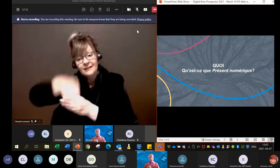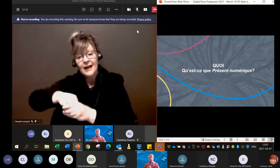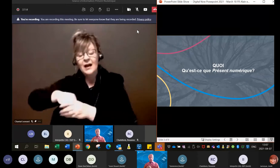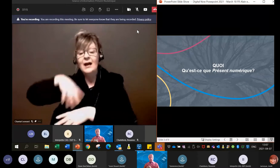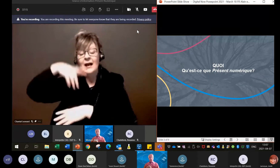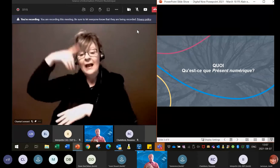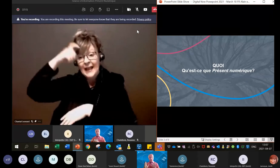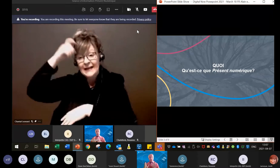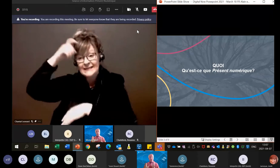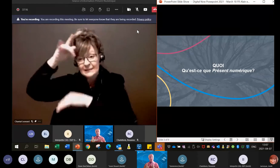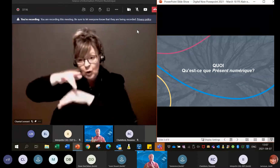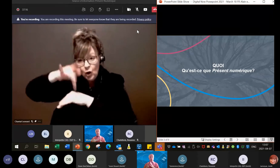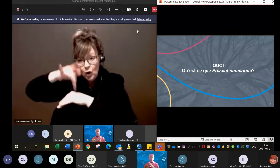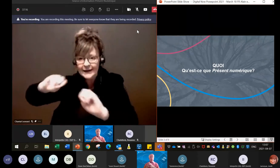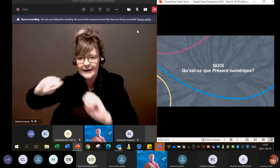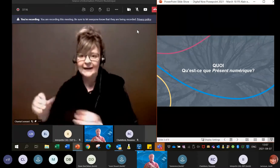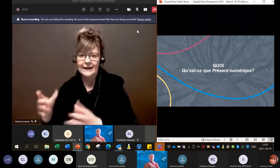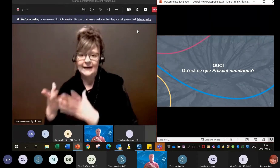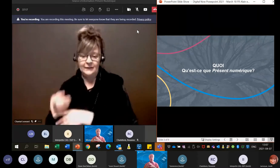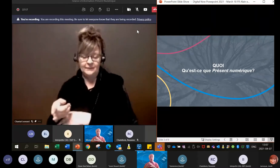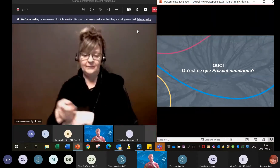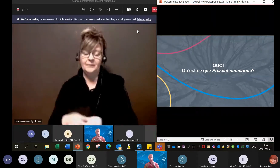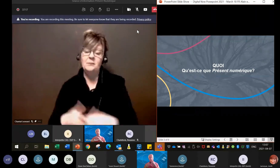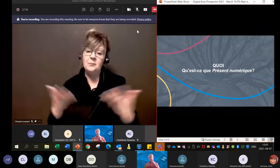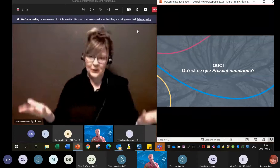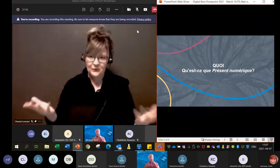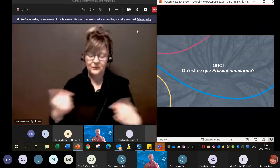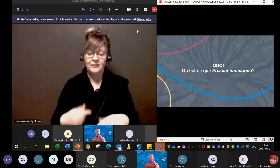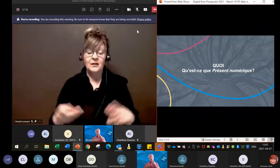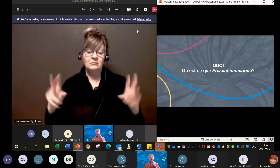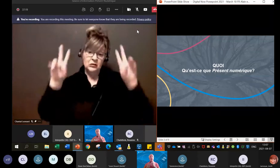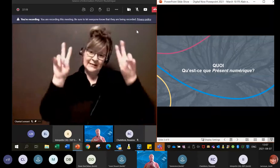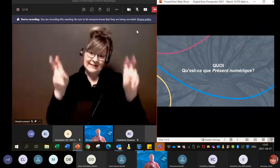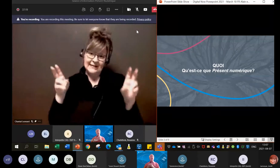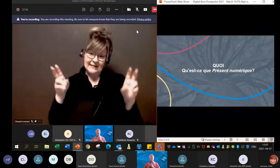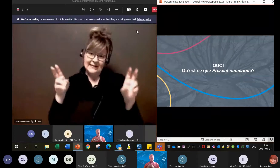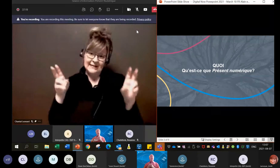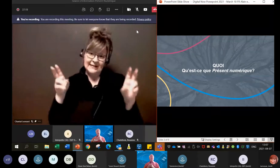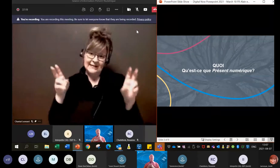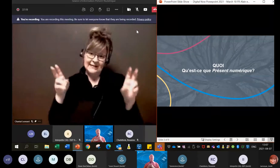Donc Présent numérique, le sujet d’aujourd’hui,